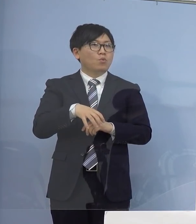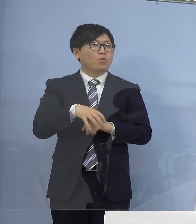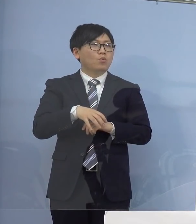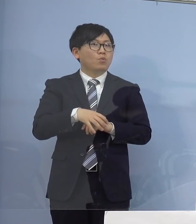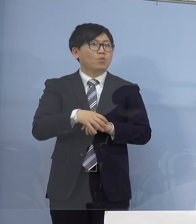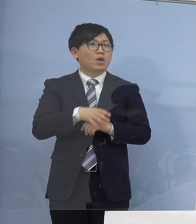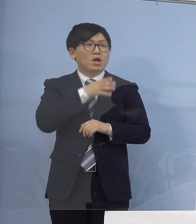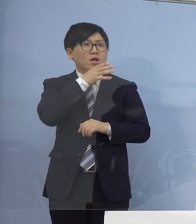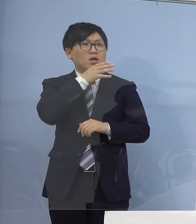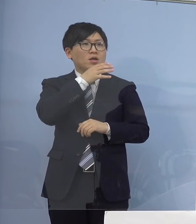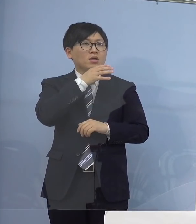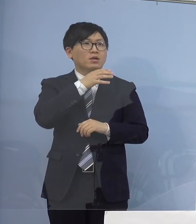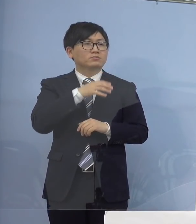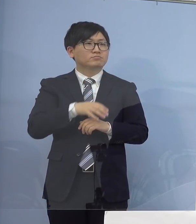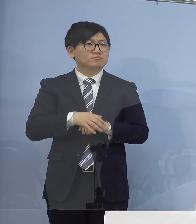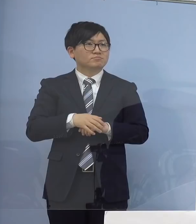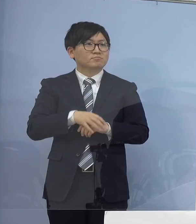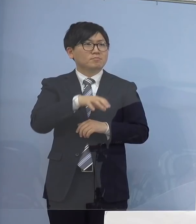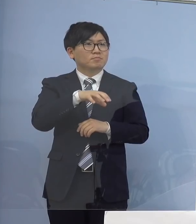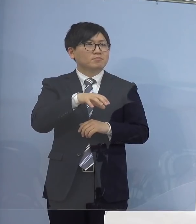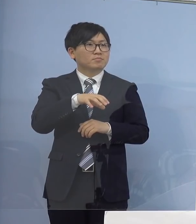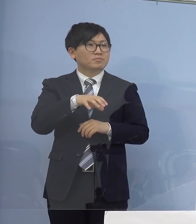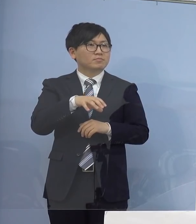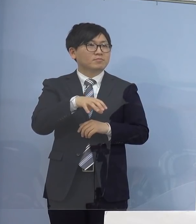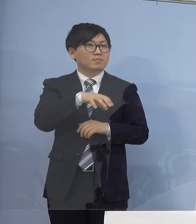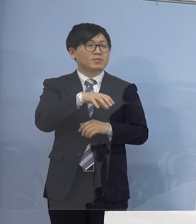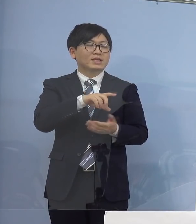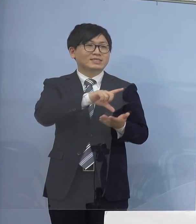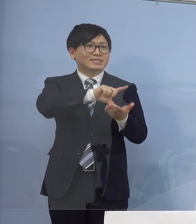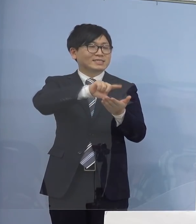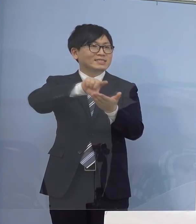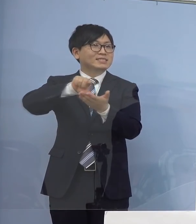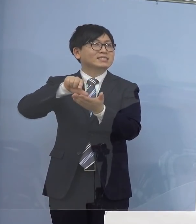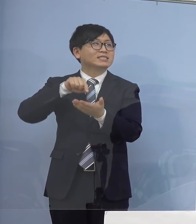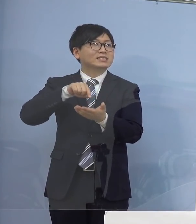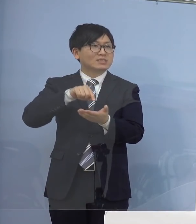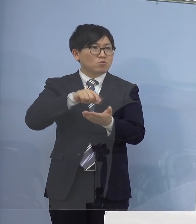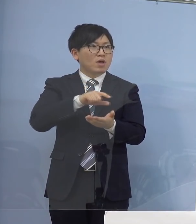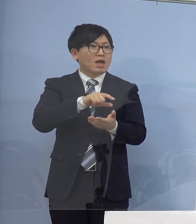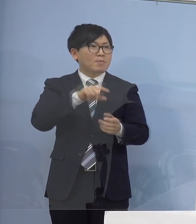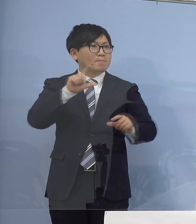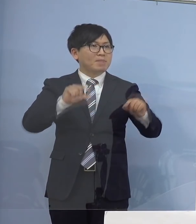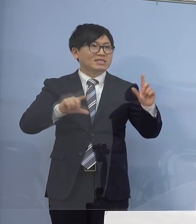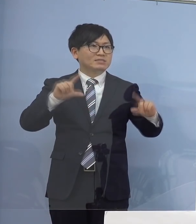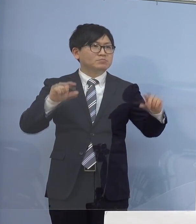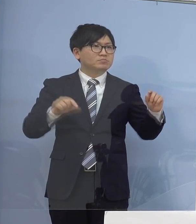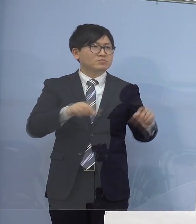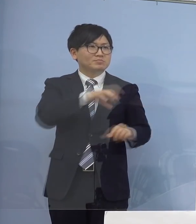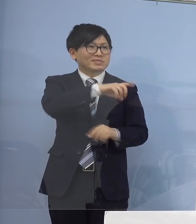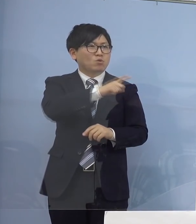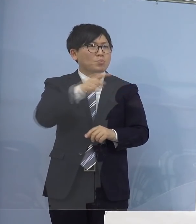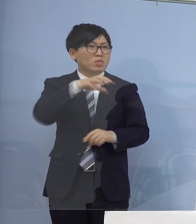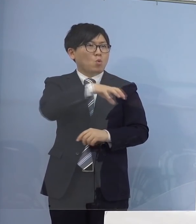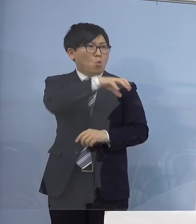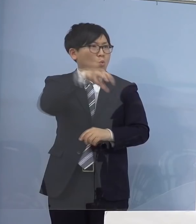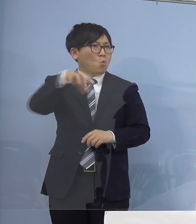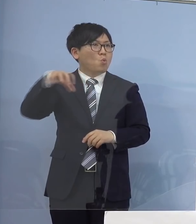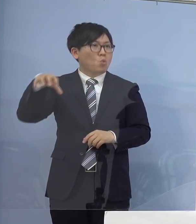自治体としてはバラバラなところで 発生されている感じですか （知事） そうですね、どこということは